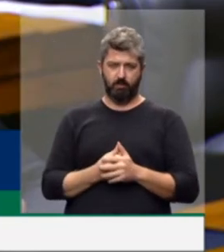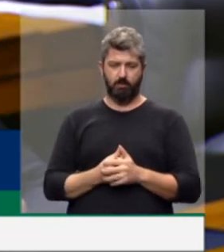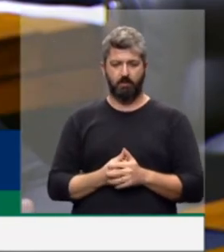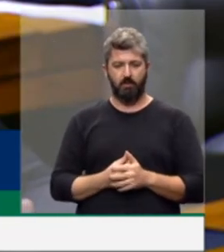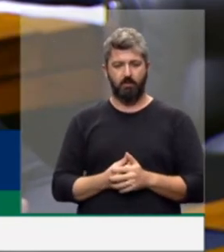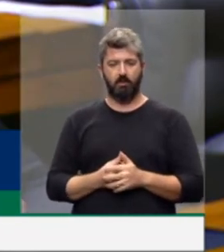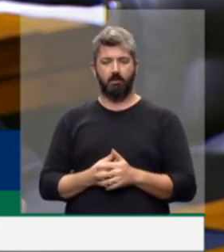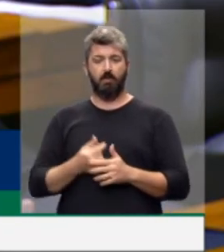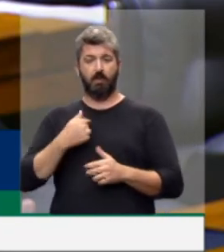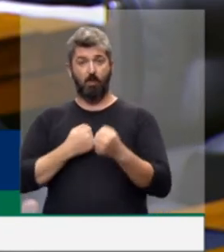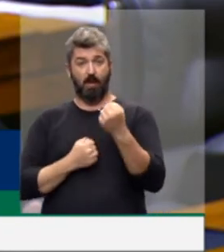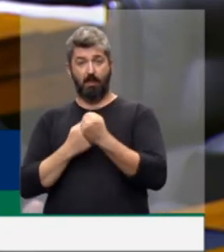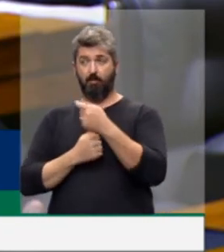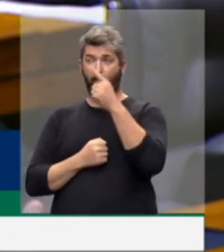ENERGIA LIMPA, ENERGIA